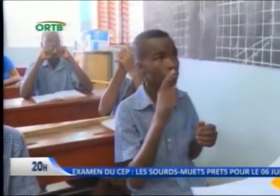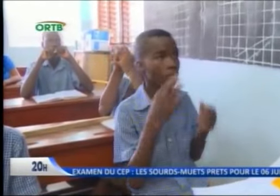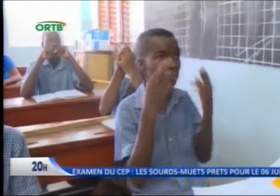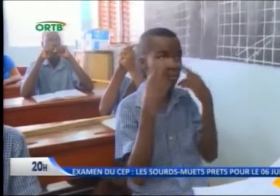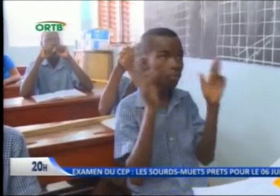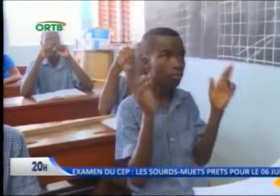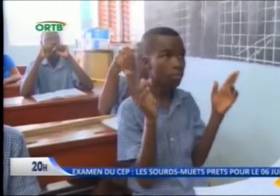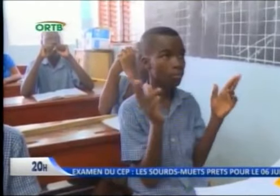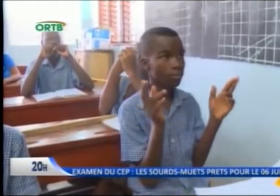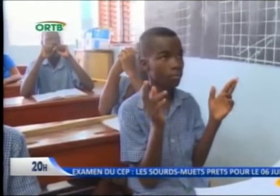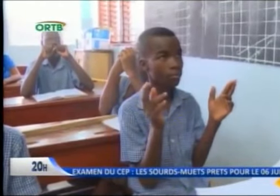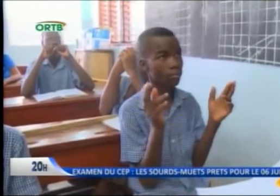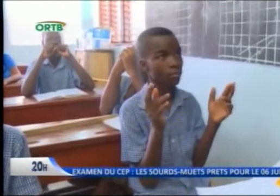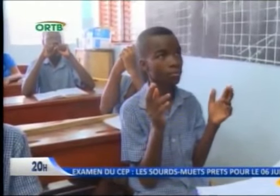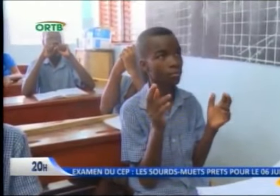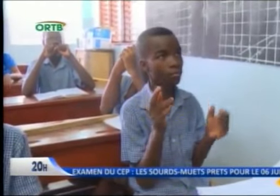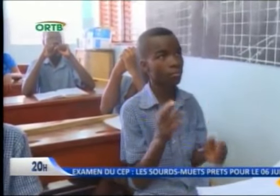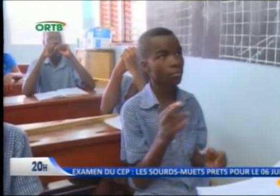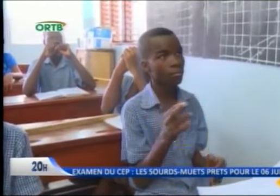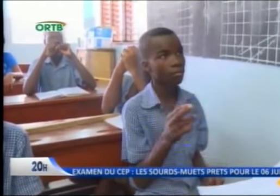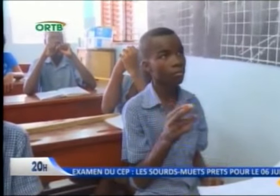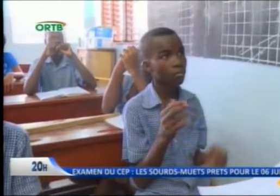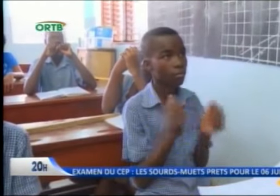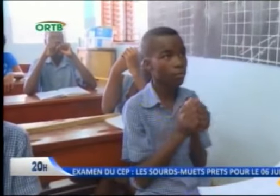pour que je puisse réussir mon CEP.